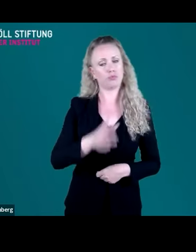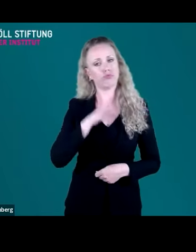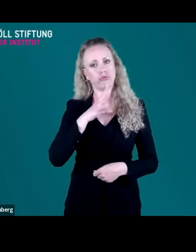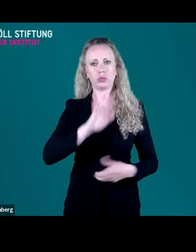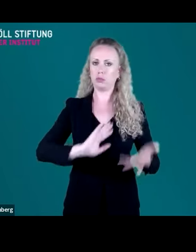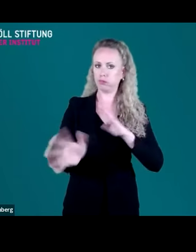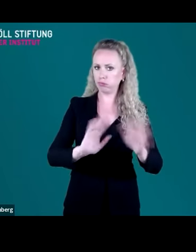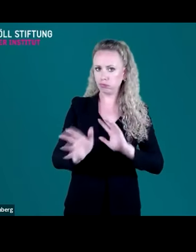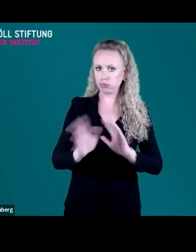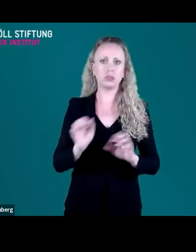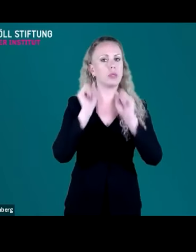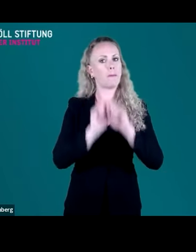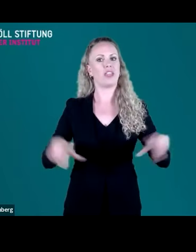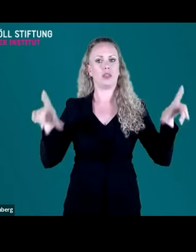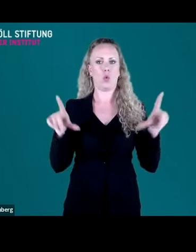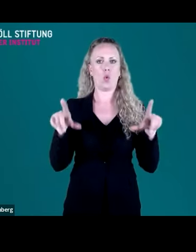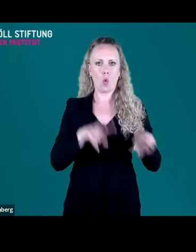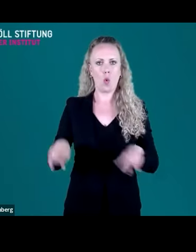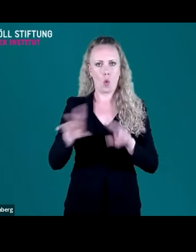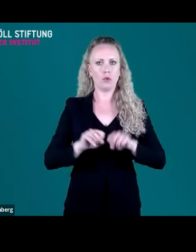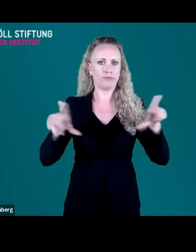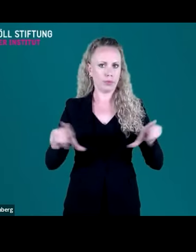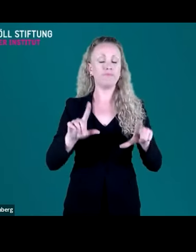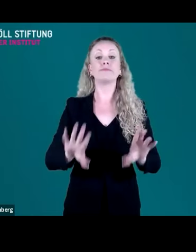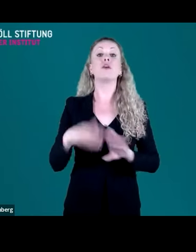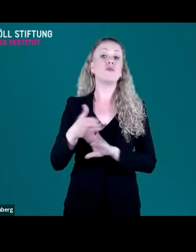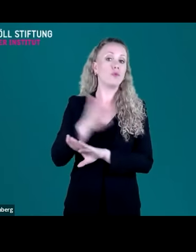und dann, wenn Sie das möchten, dann melden Sie sich bitte mit der Handhebenfunktion.